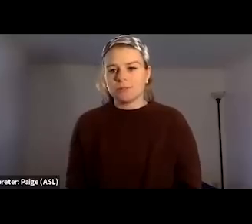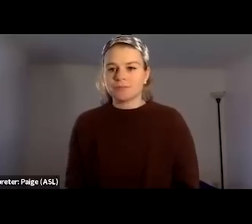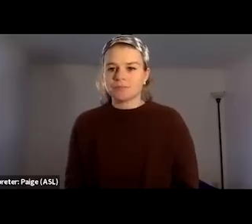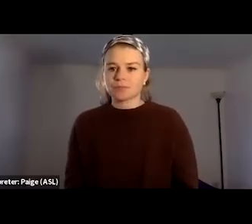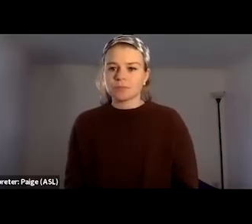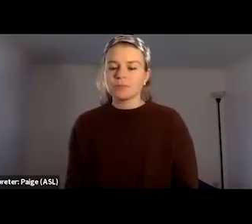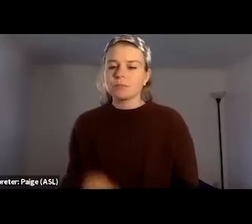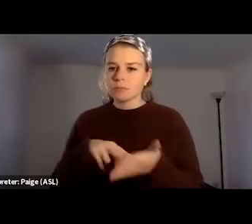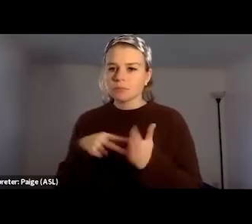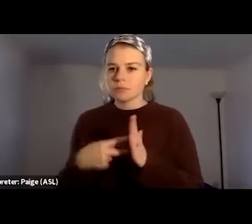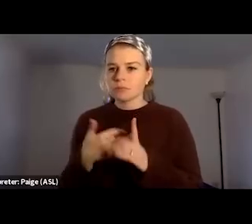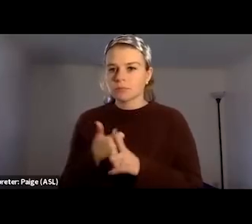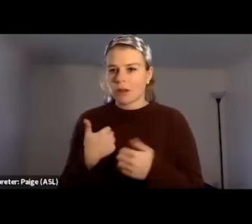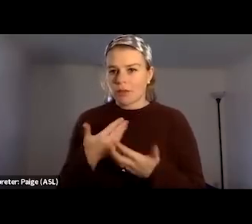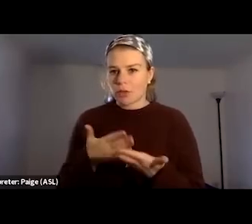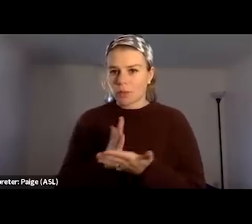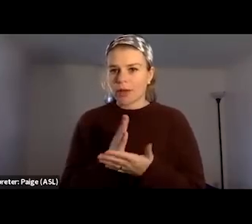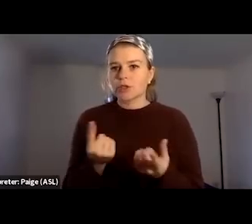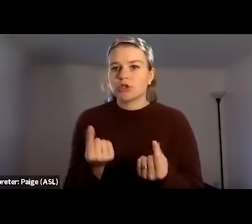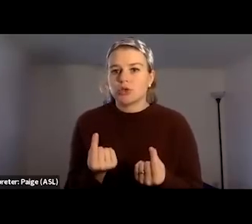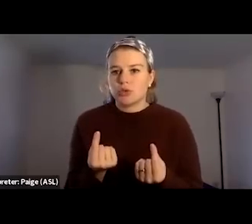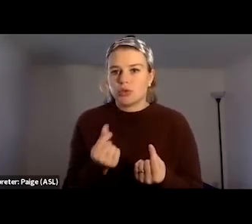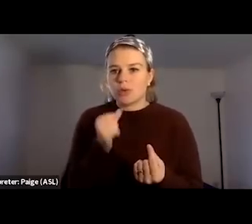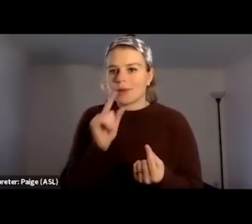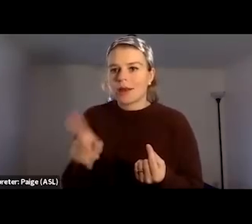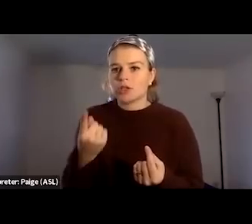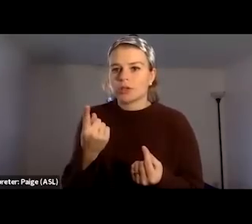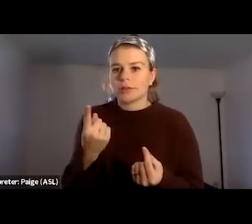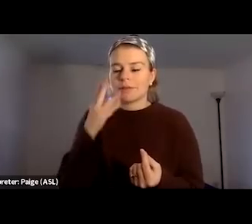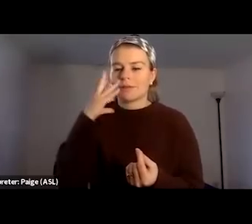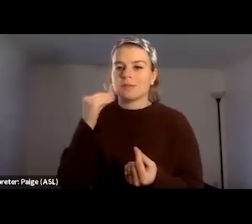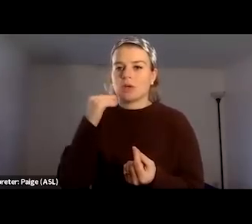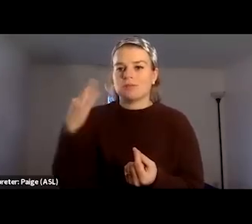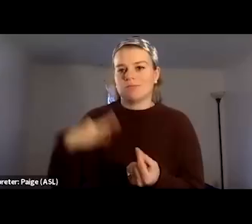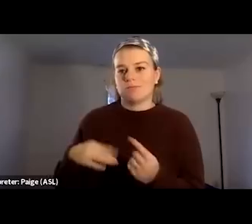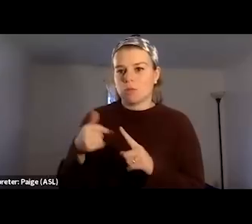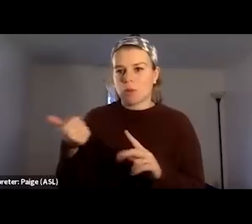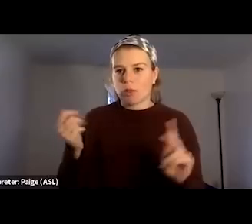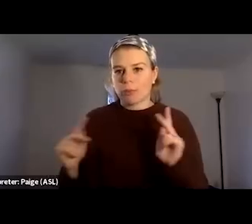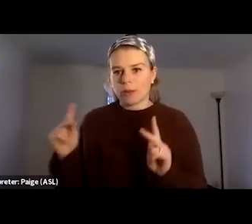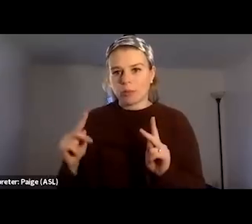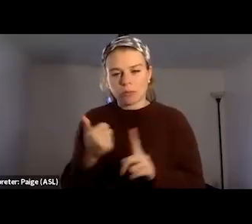Es decir, tenía el derecho de hacer, no solo de que otros hicieran por él. Los roles valorados